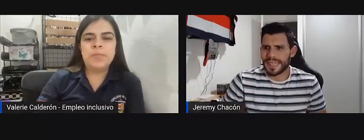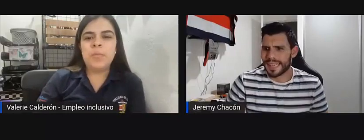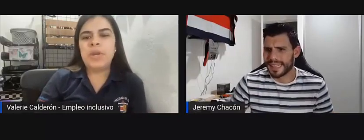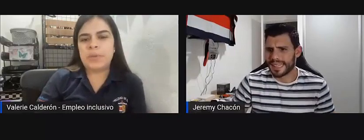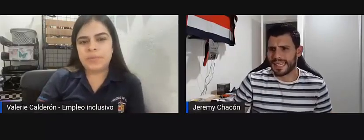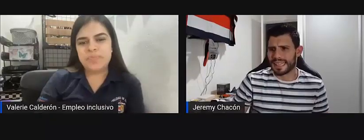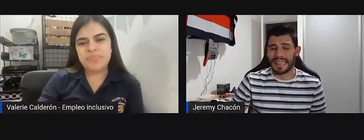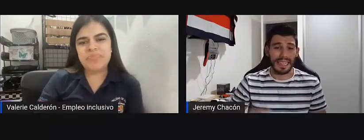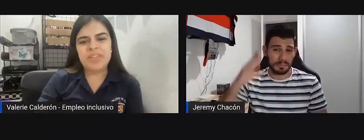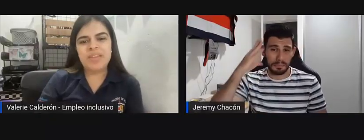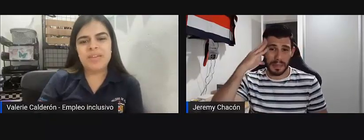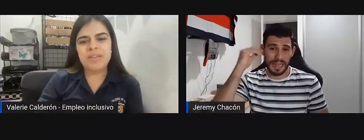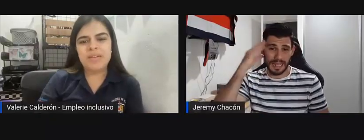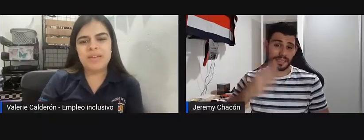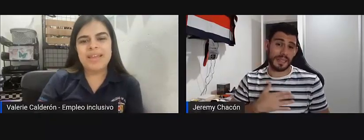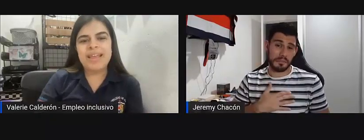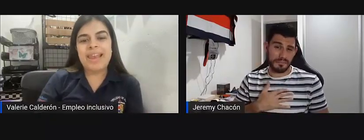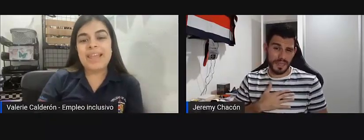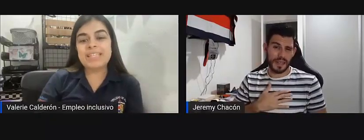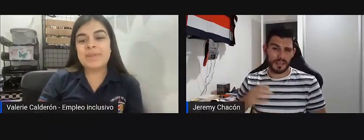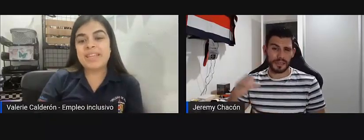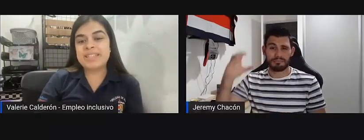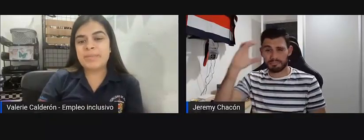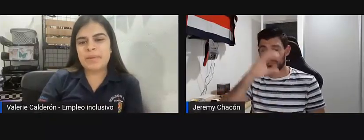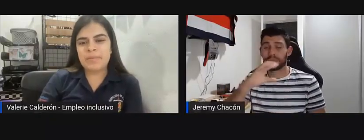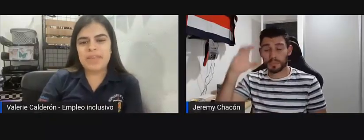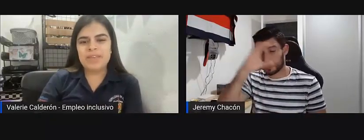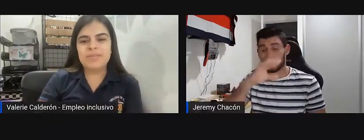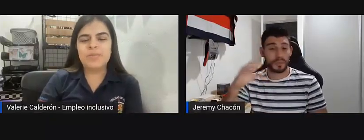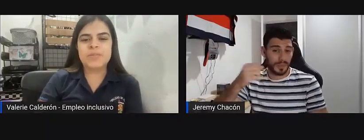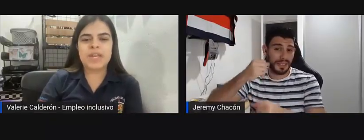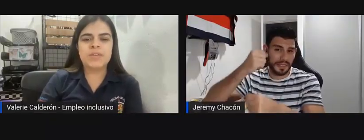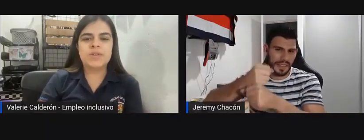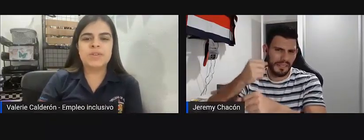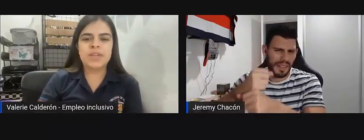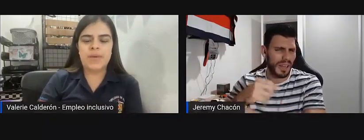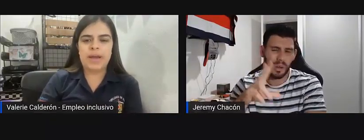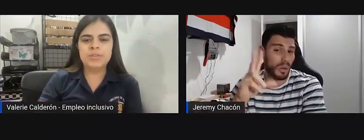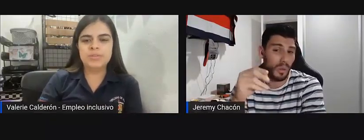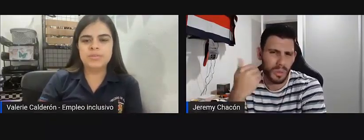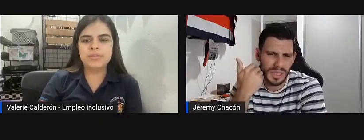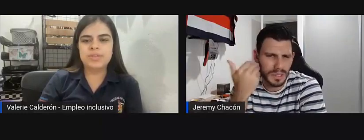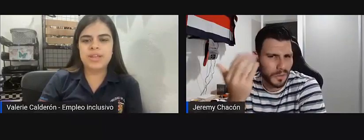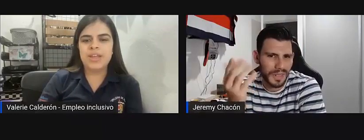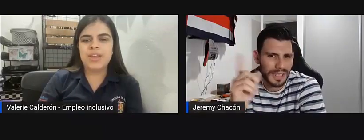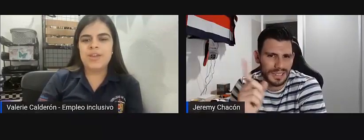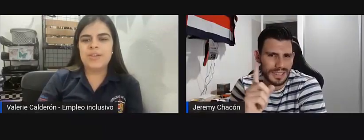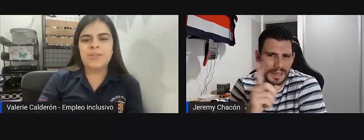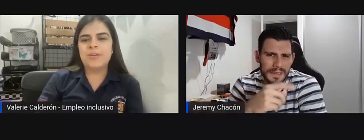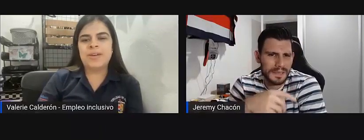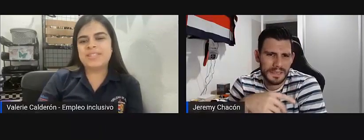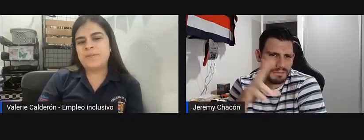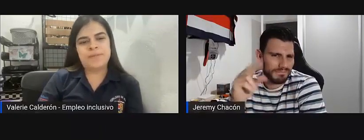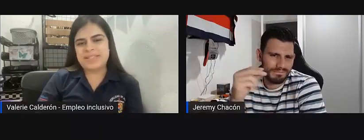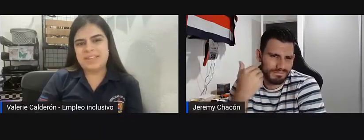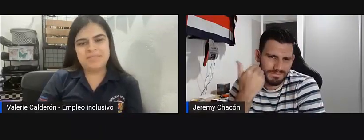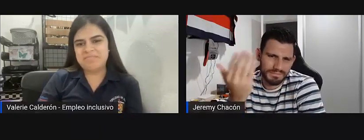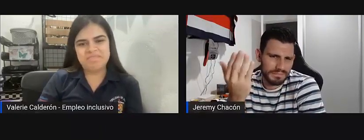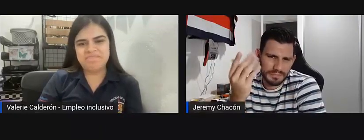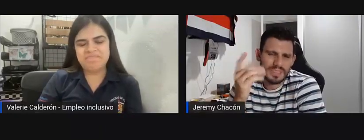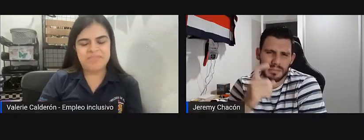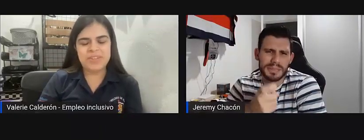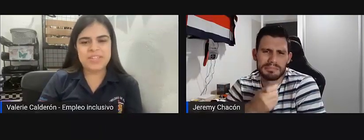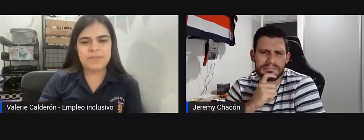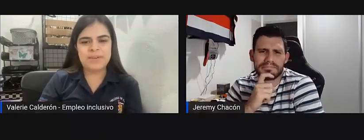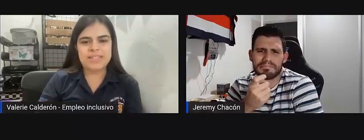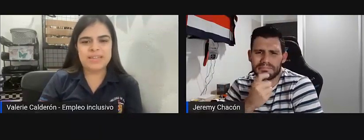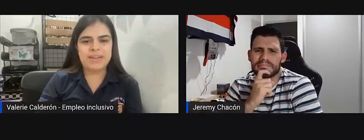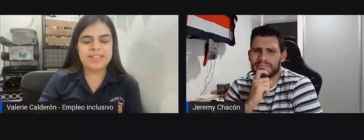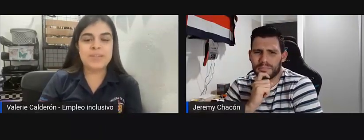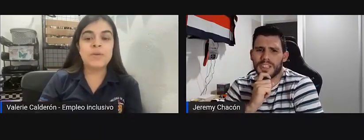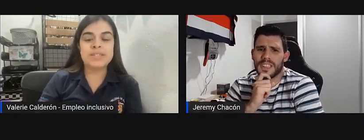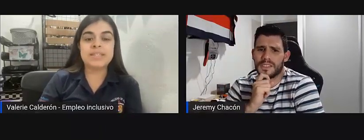bueno la experiencia para mí buscando trabajo No ha sido fácil No ha sido fácil ha sido